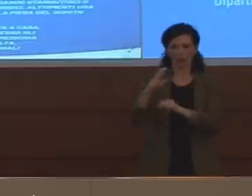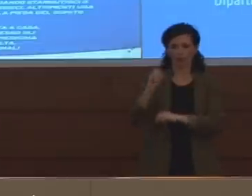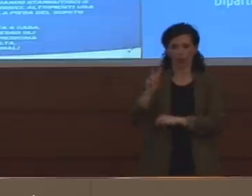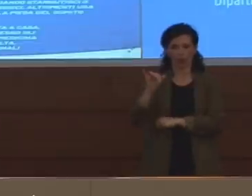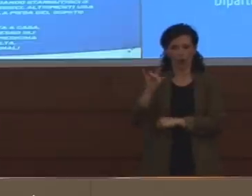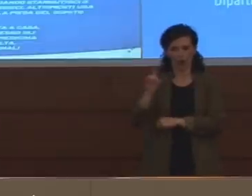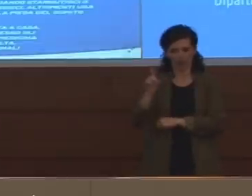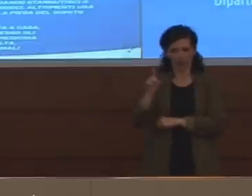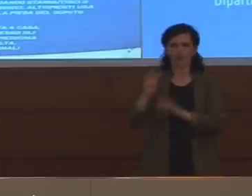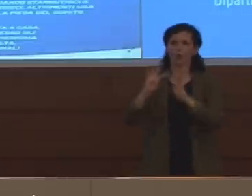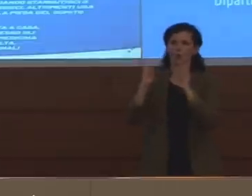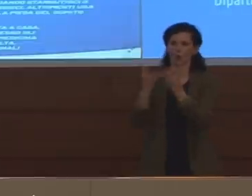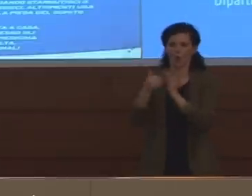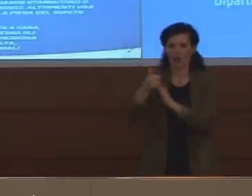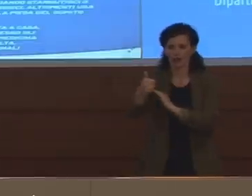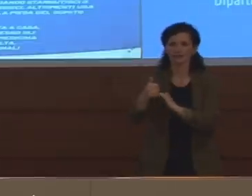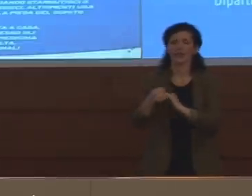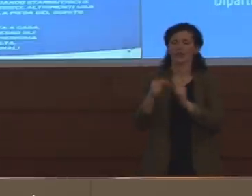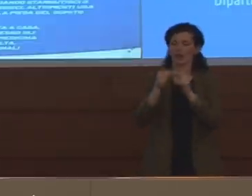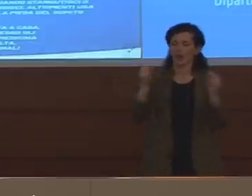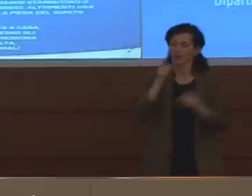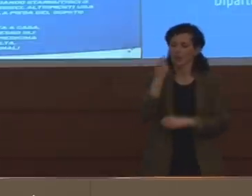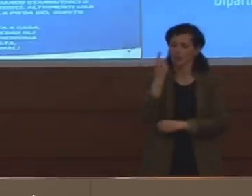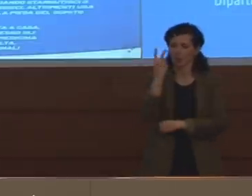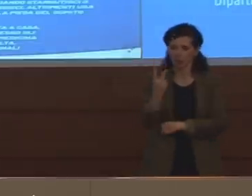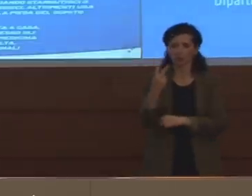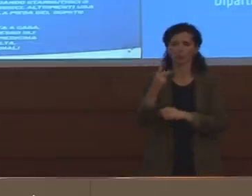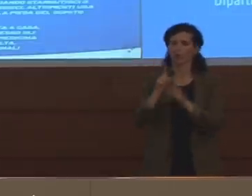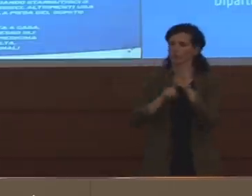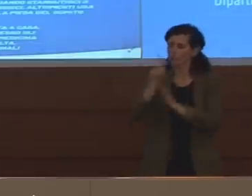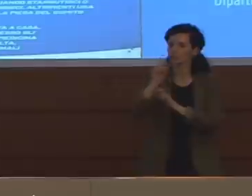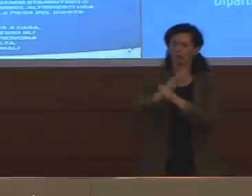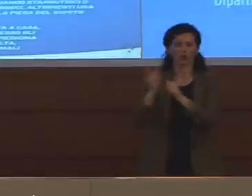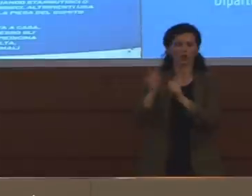poi due tamponi negativi, vanno a lavorare, tornano nella vita sociale e